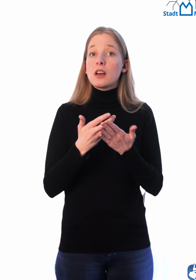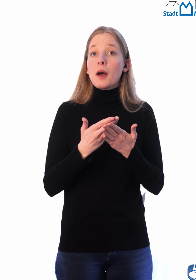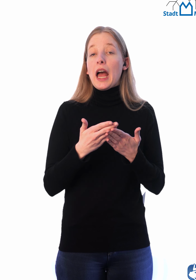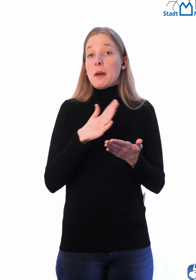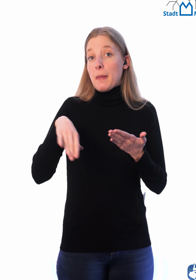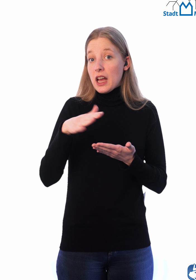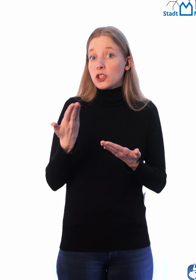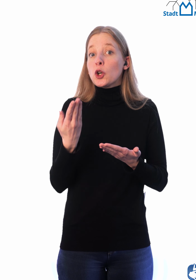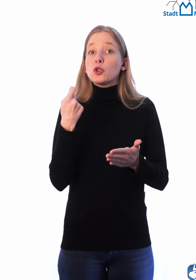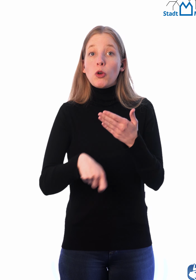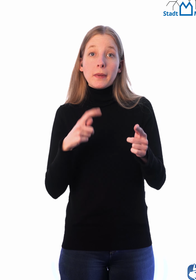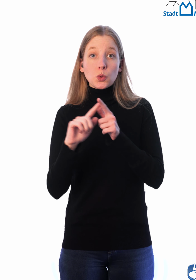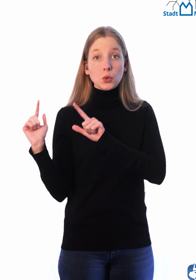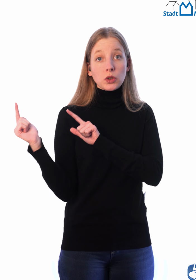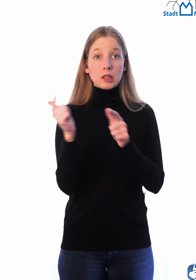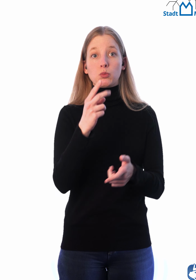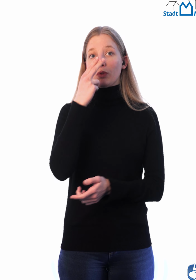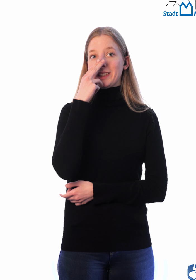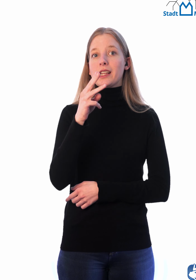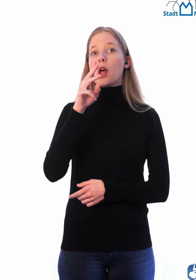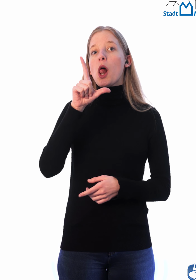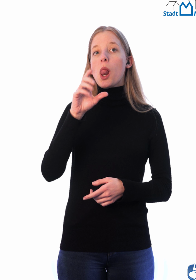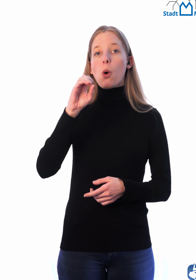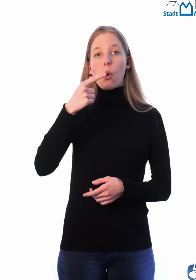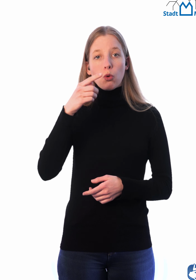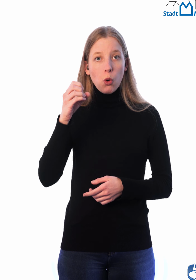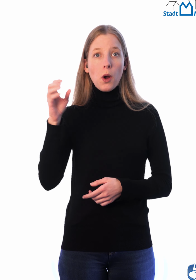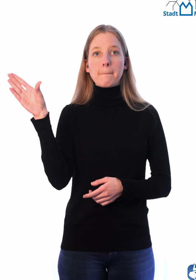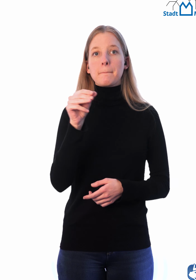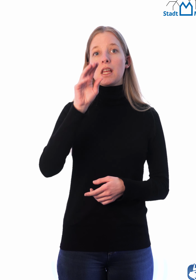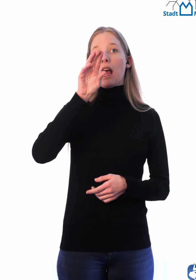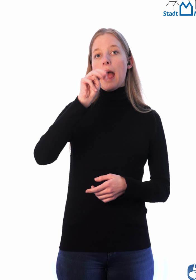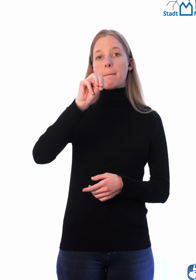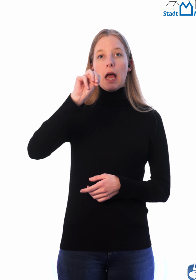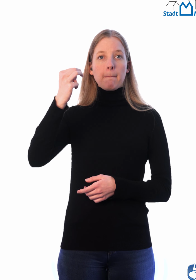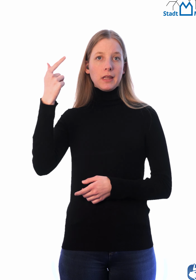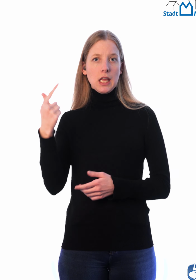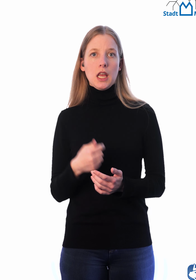Im Bereich „Shopping & Tourismus“ sehen Sie das Logo der MMT.